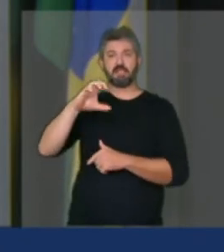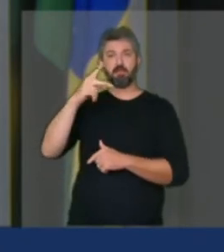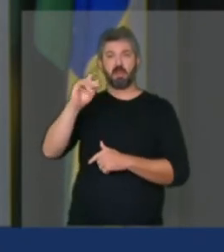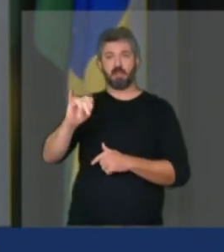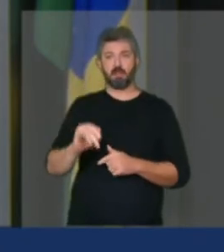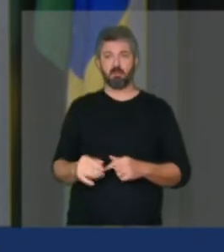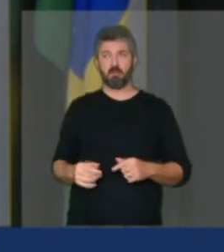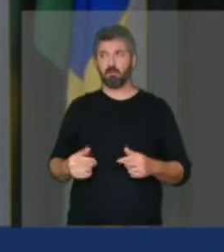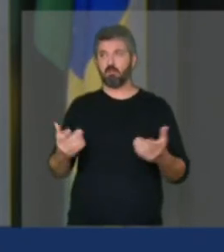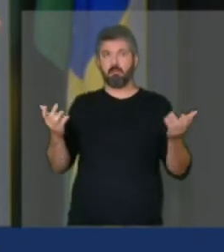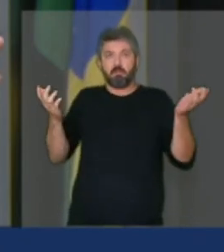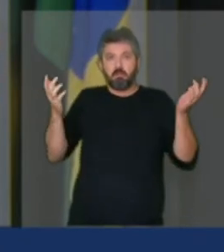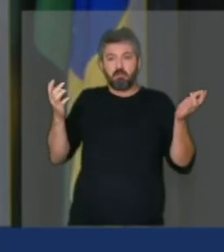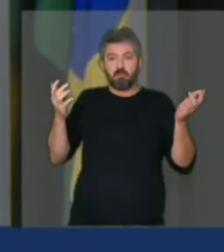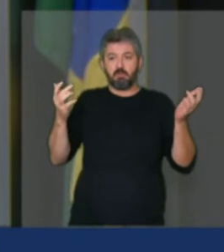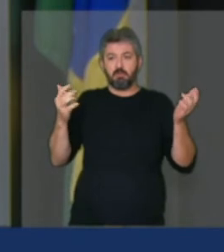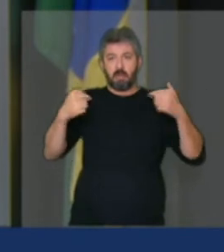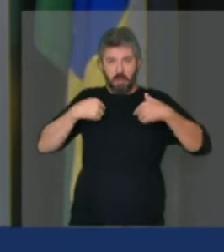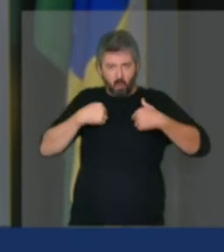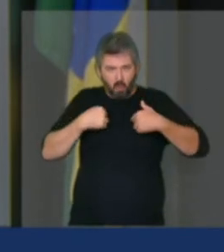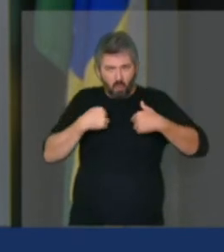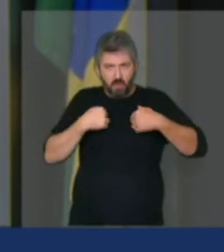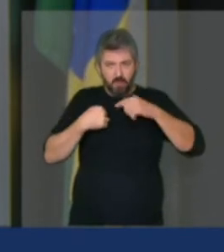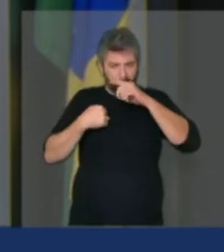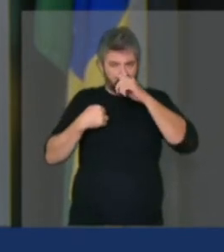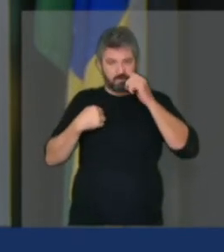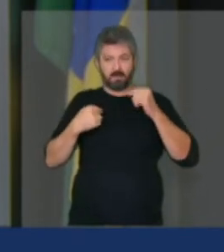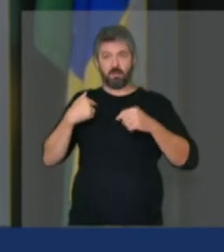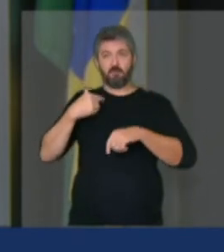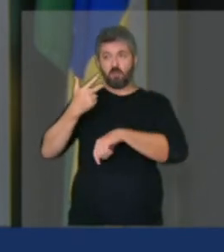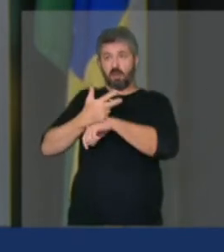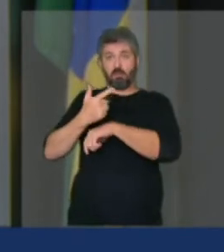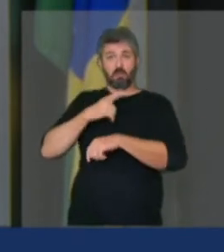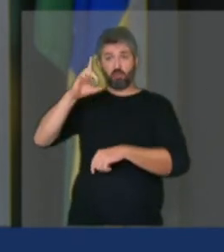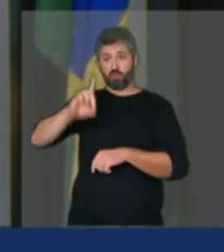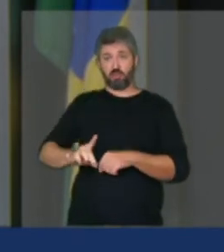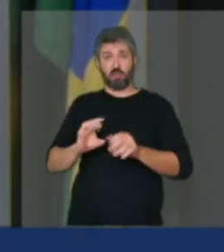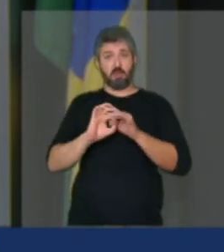EU?! EU GRAVEI UM VÍDEO, EU TENHO ESSE DIREITO, ESSA LIBERDADE. EU VOU CHAMAR A POLÍCIA LEGISLATIVA. ELE